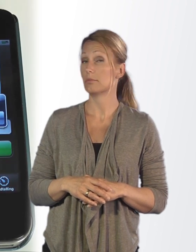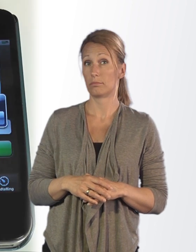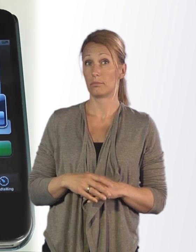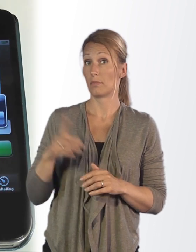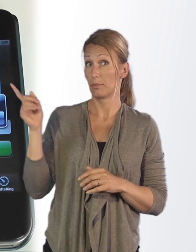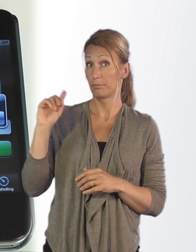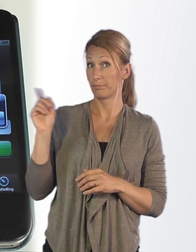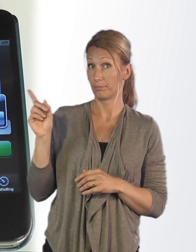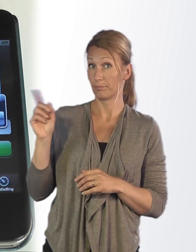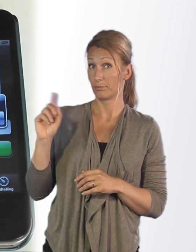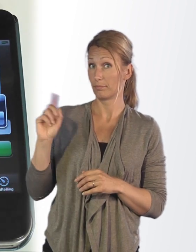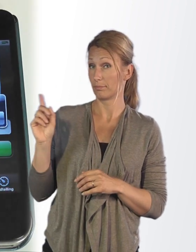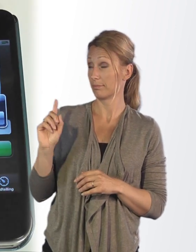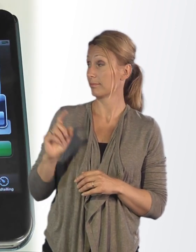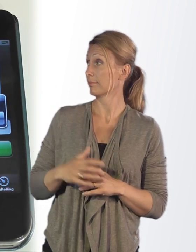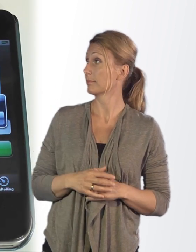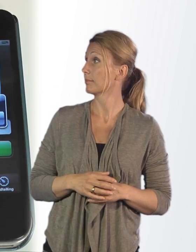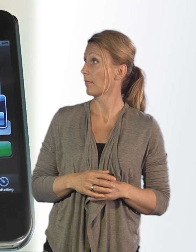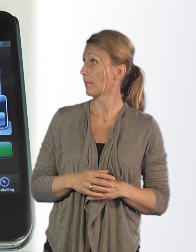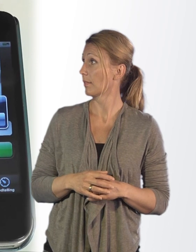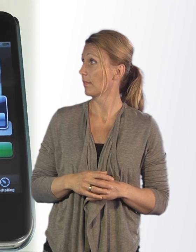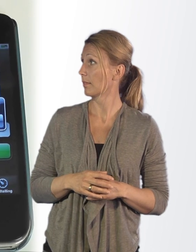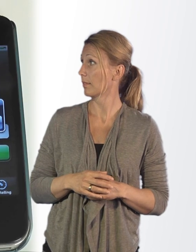(alarmen ringer)